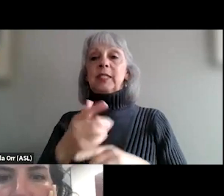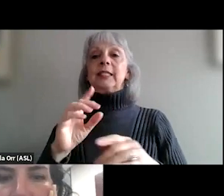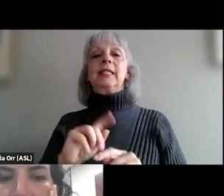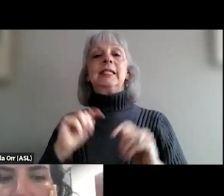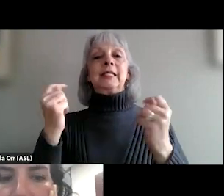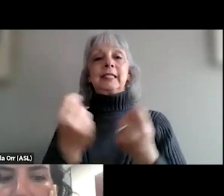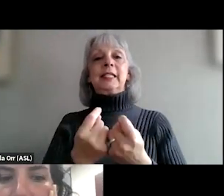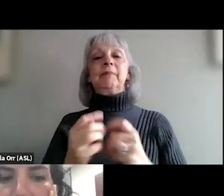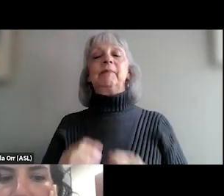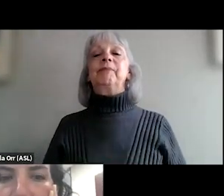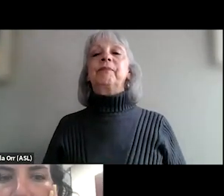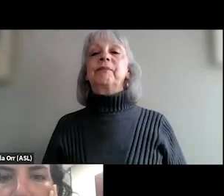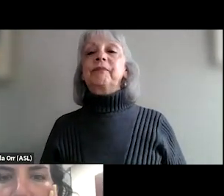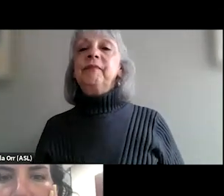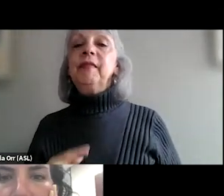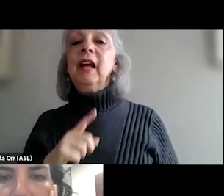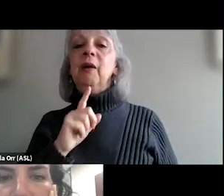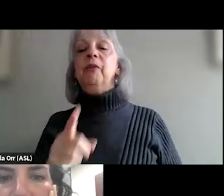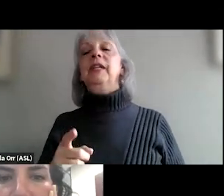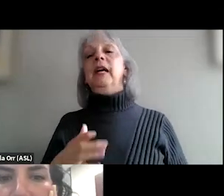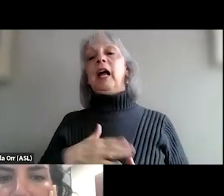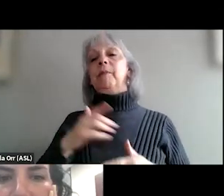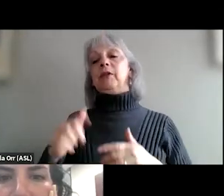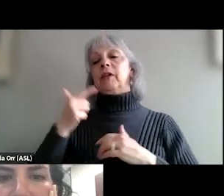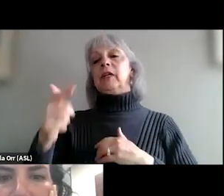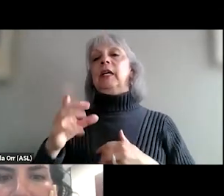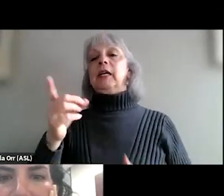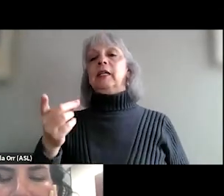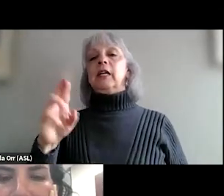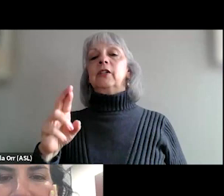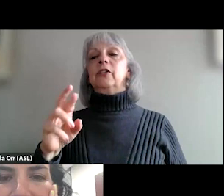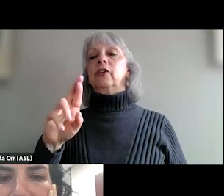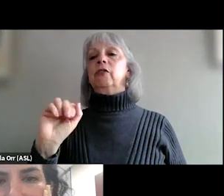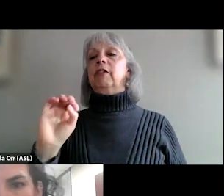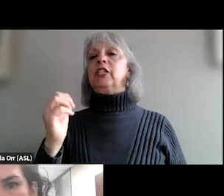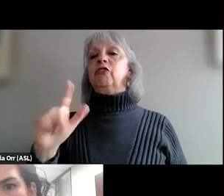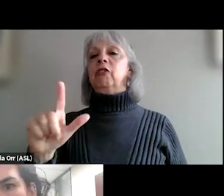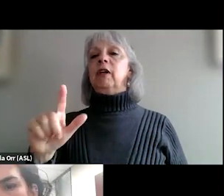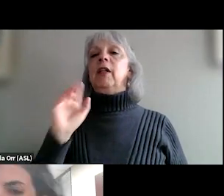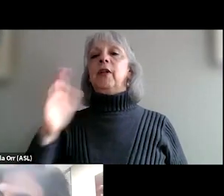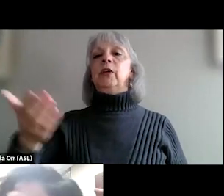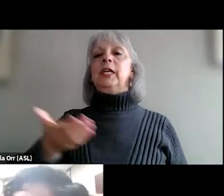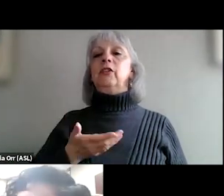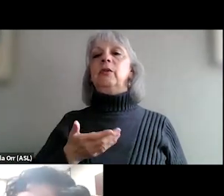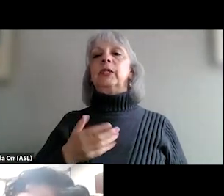Me siento muy honrada de pasarle la palabra a la Dra. Rachel Winograd quien va a ayudar a presentar al panel de seis miembros